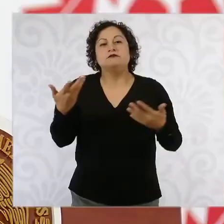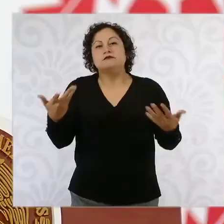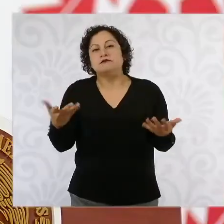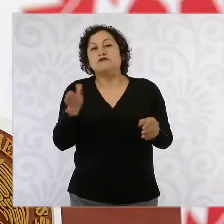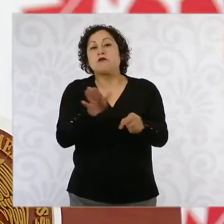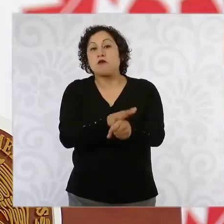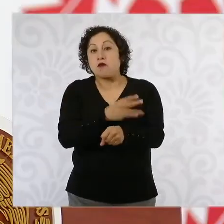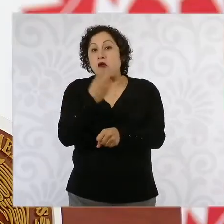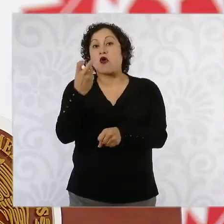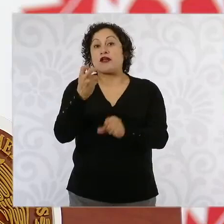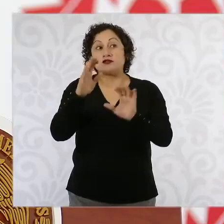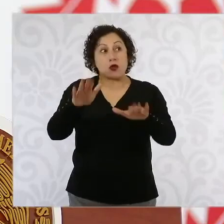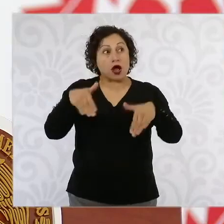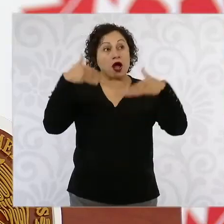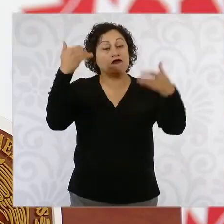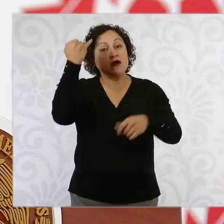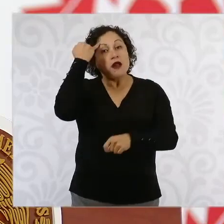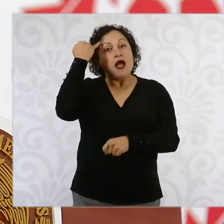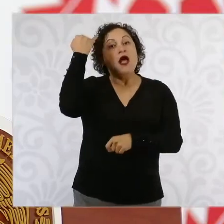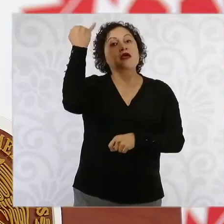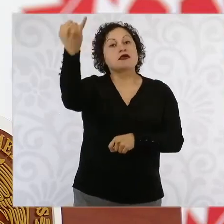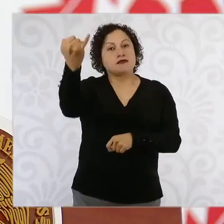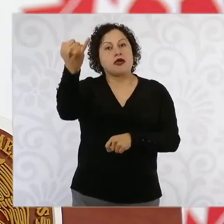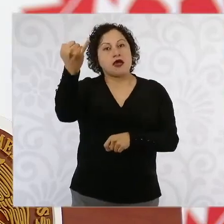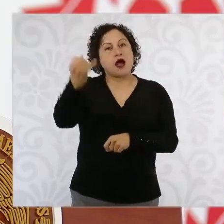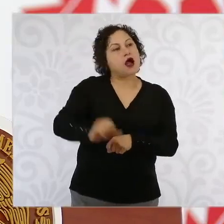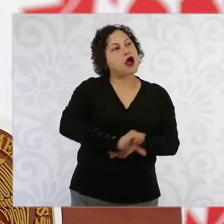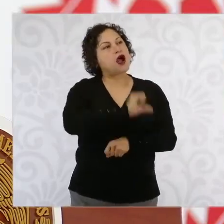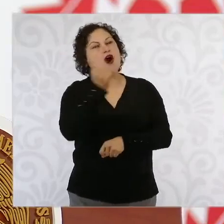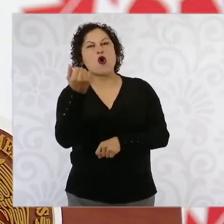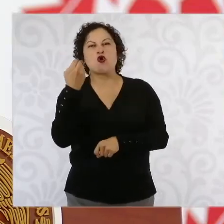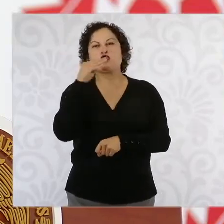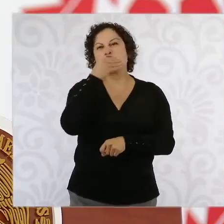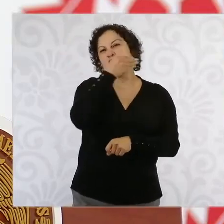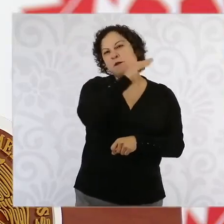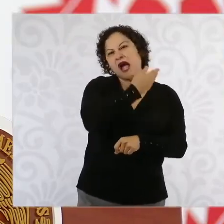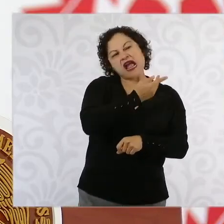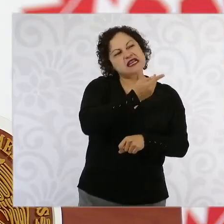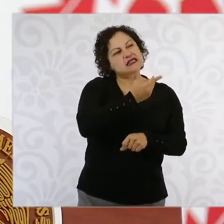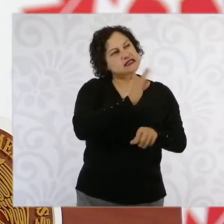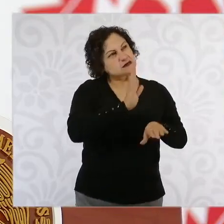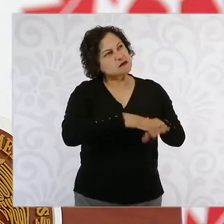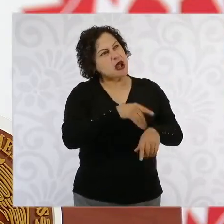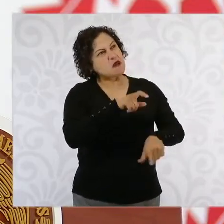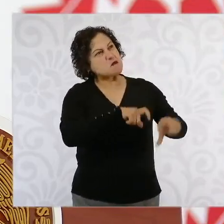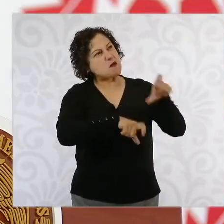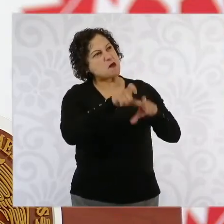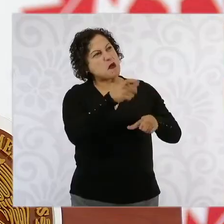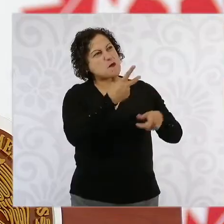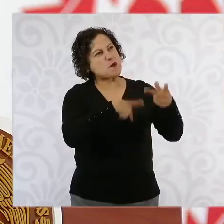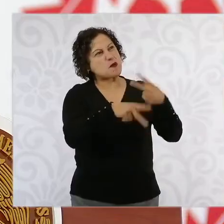la siembra de maíz transgénico es defender no solo el patrimonio de México porque sin maíz No hay